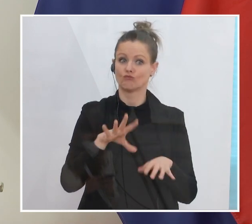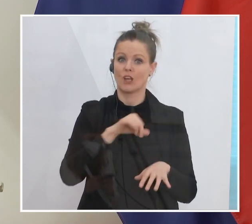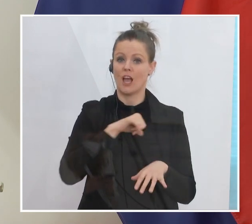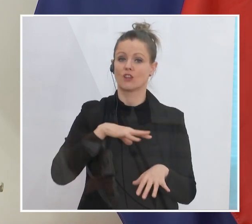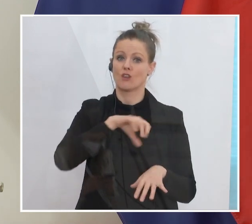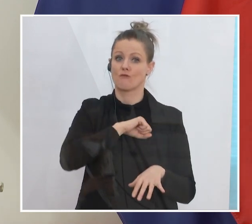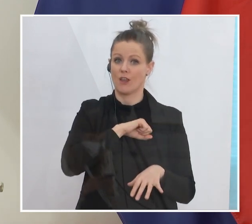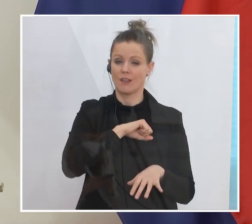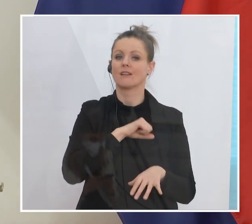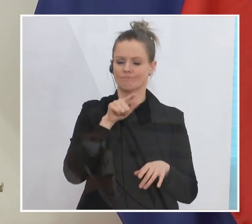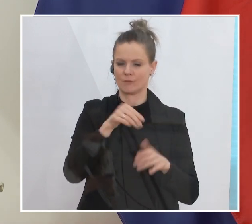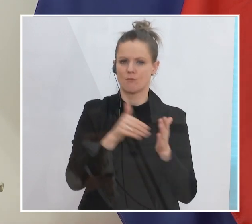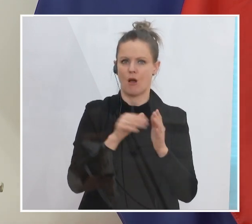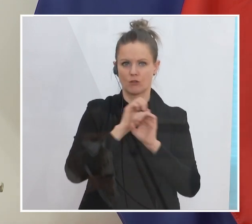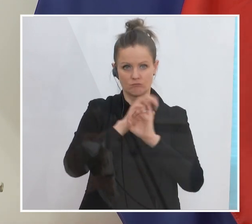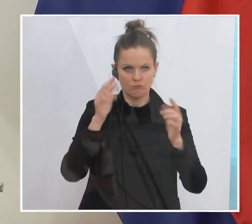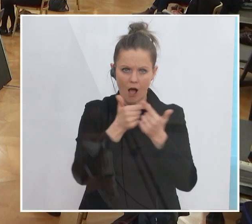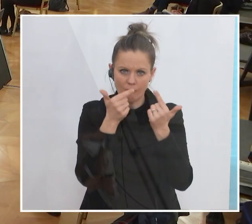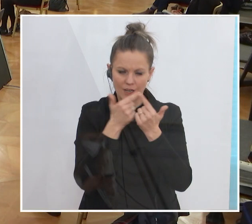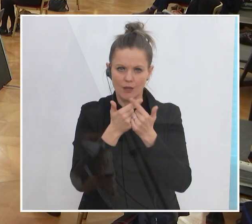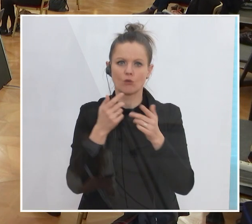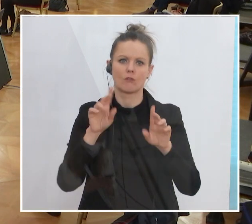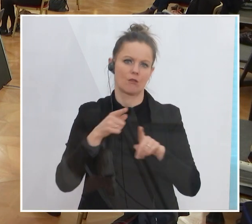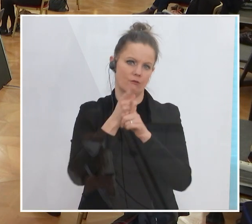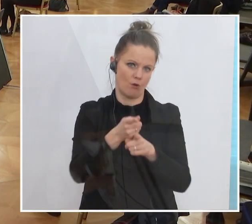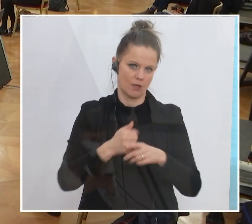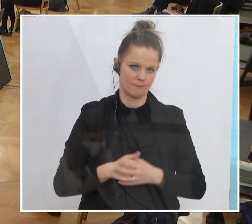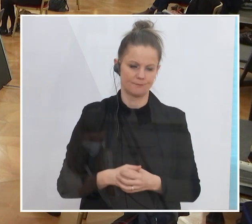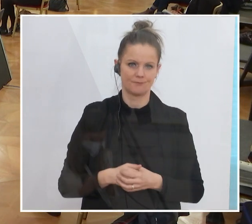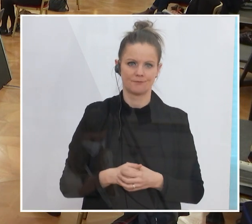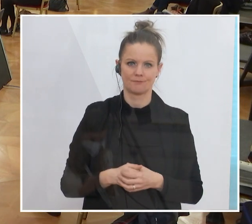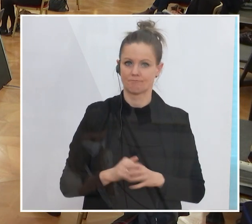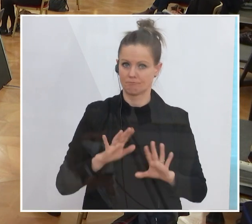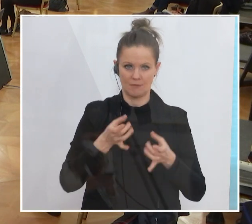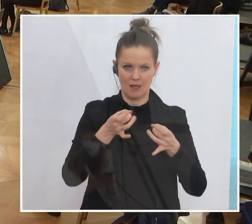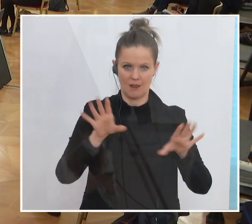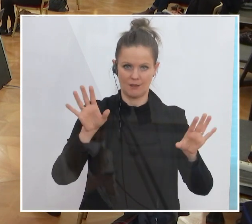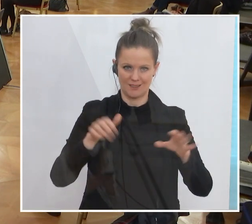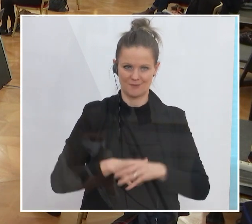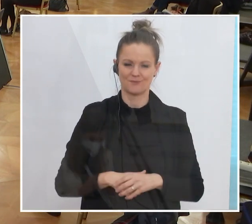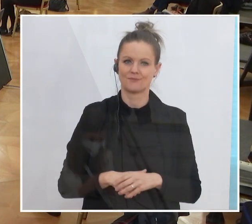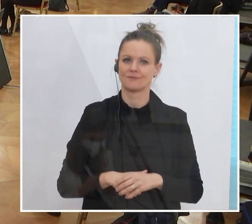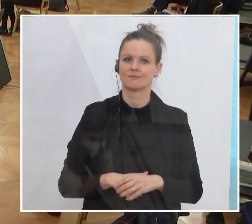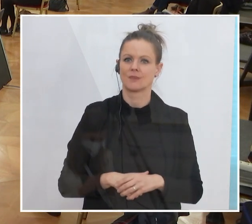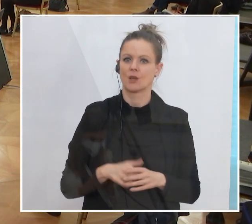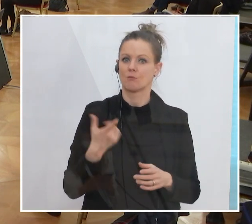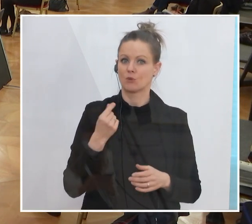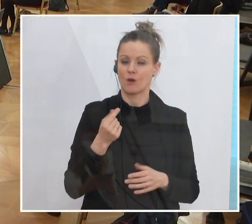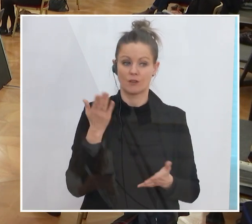Herr Hammer, kurze Frage, kurze Antwort bitte. Aha, dann sind wir eigentlich durch. Danke den